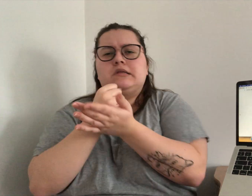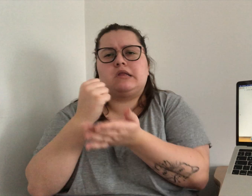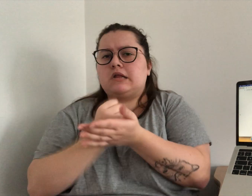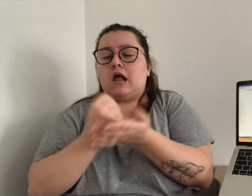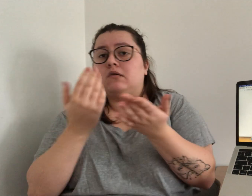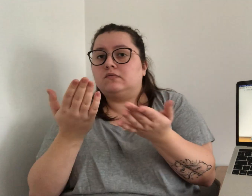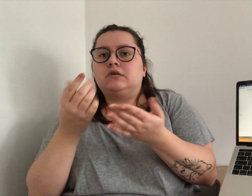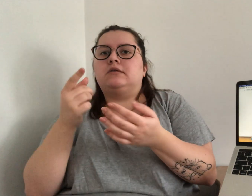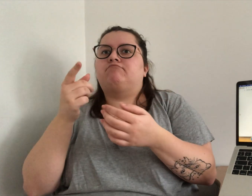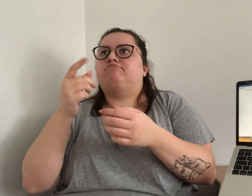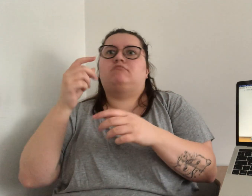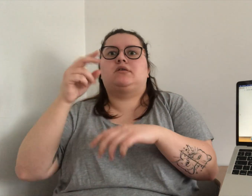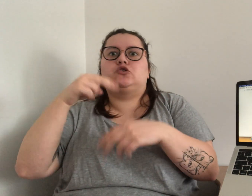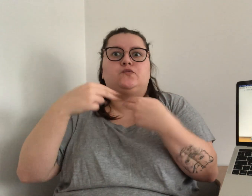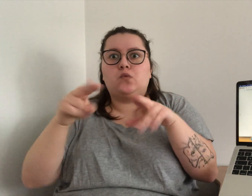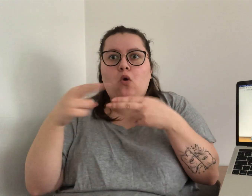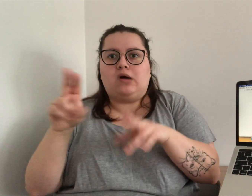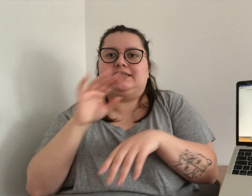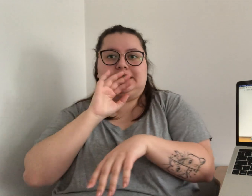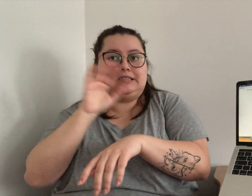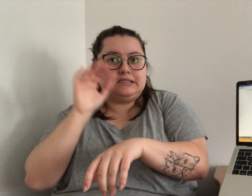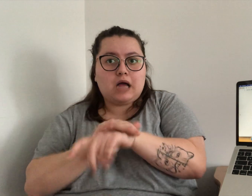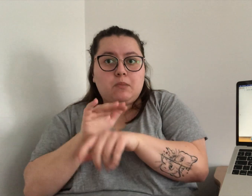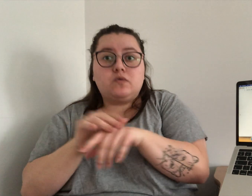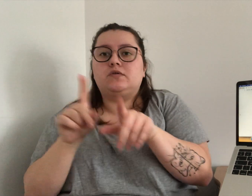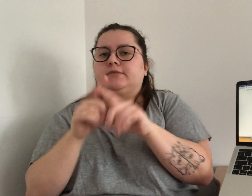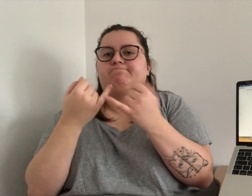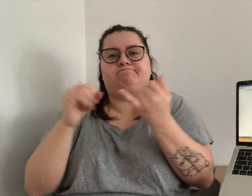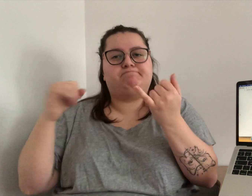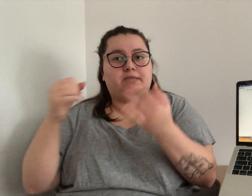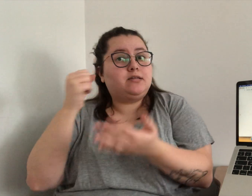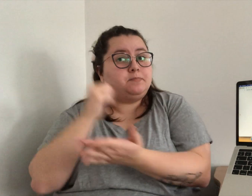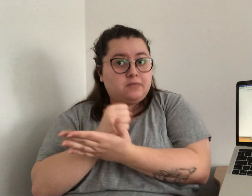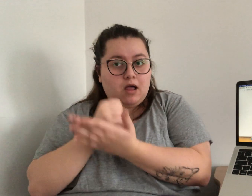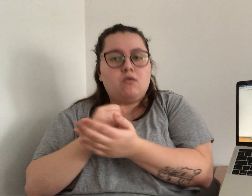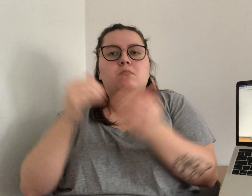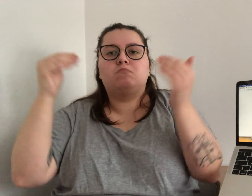w sprawie zwrotów, zamówień lub innej sprawy,